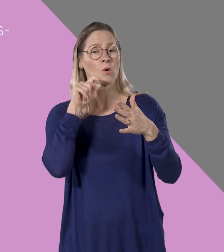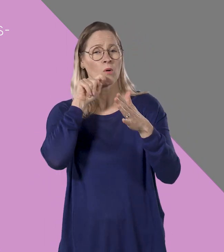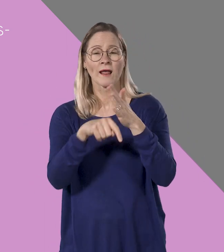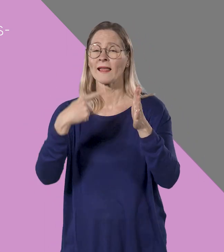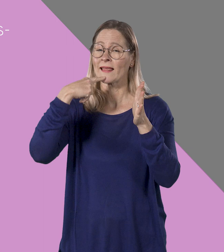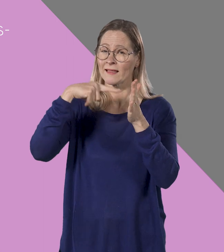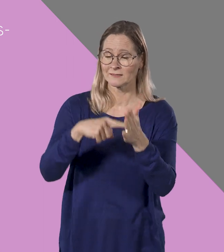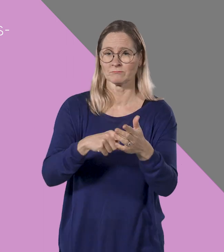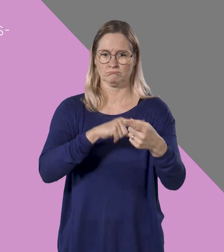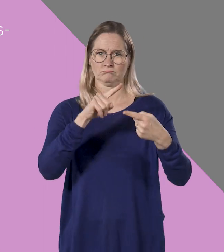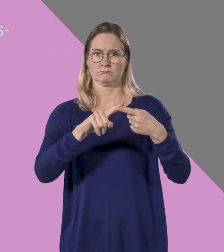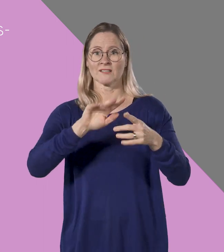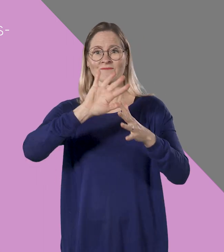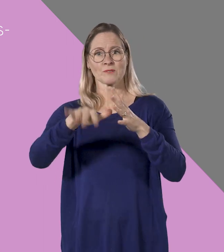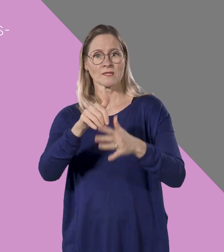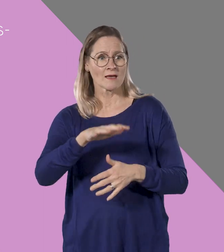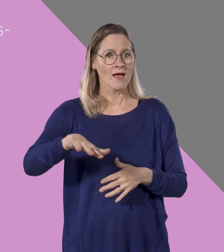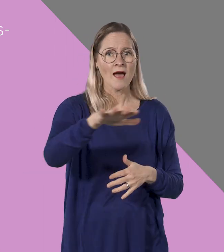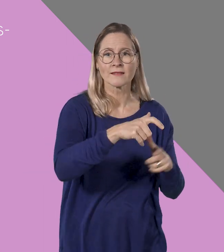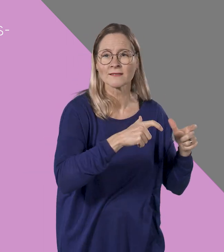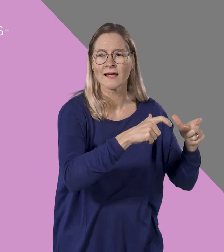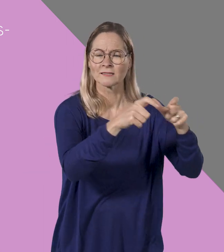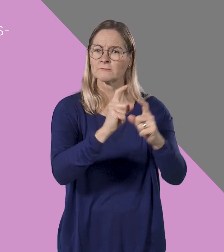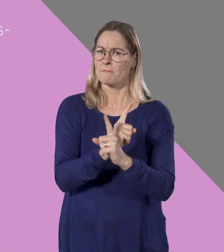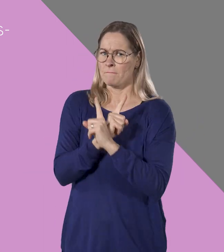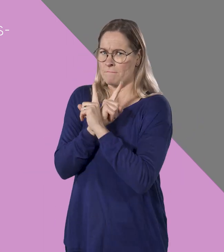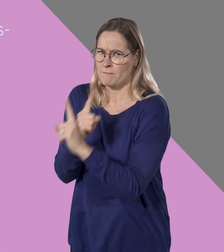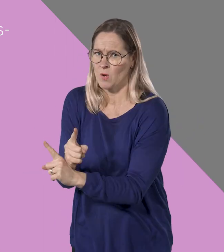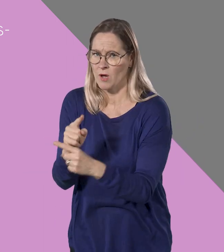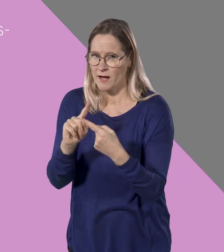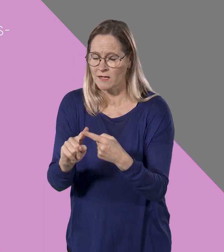joihin kuuluvat mm. viittomakieli- alan järjestöjen mukanaolo -